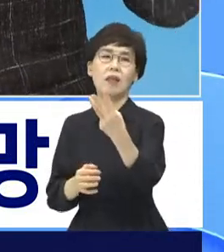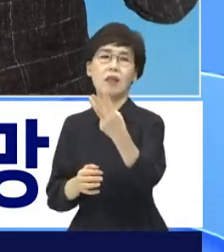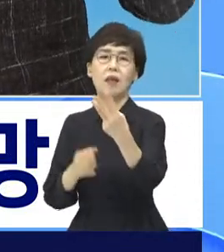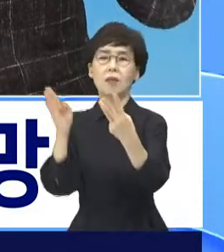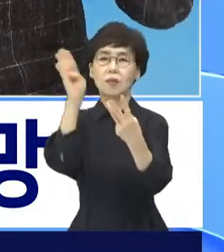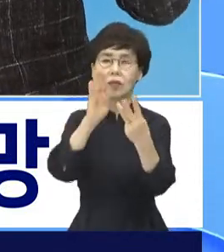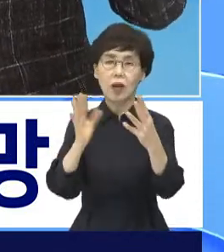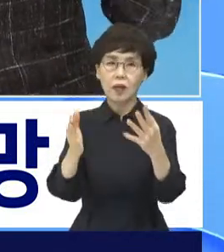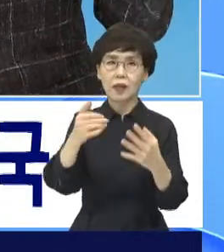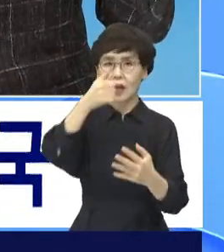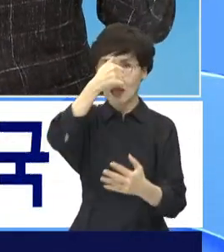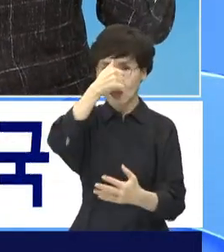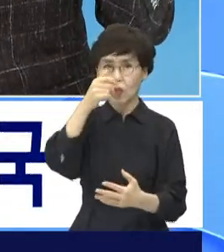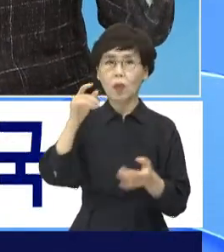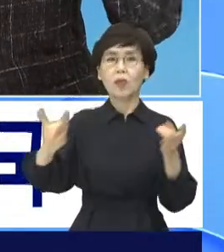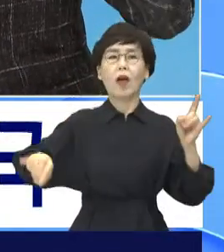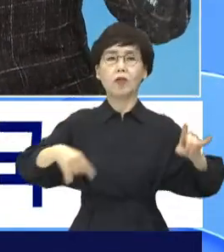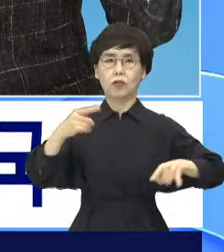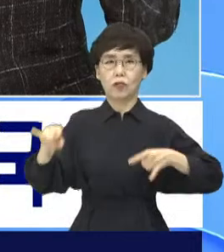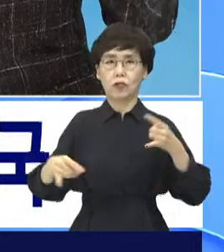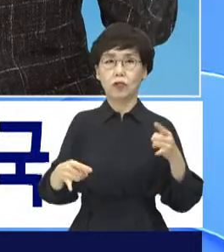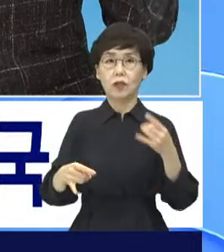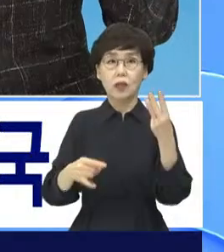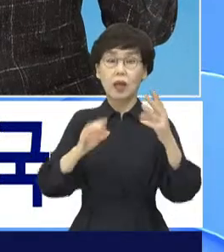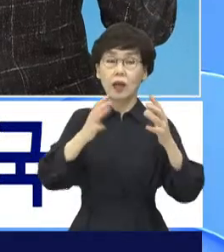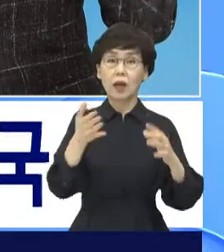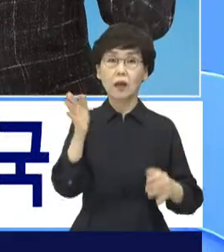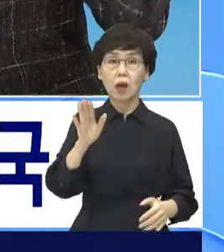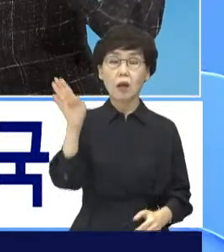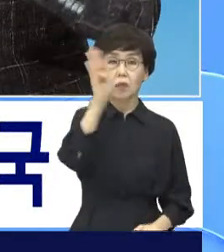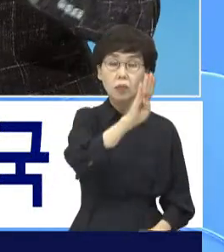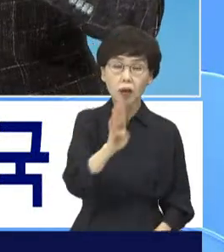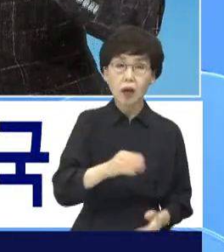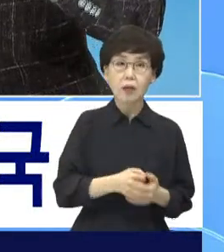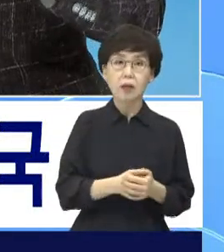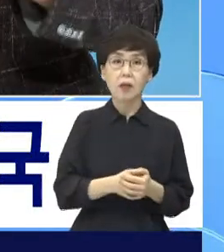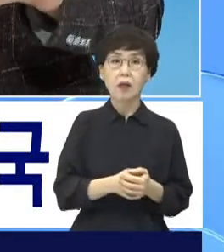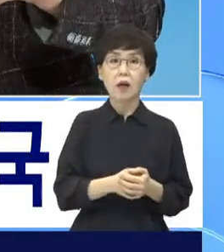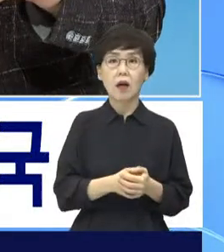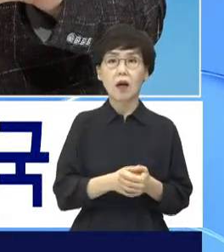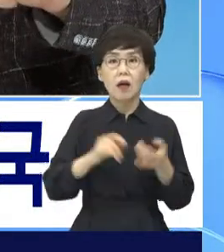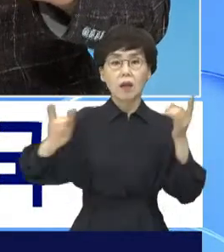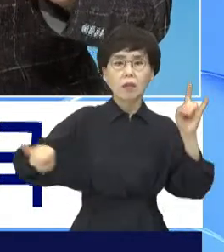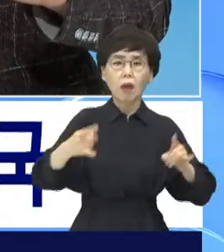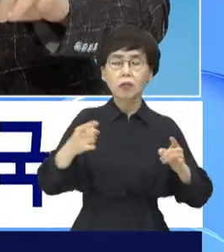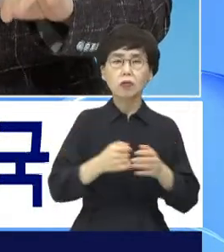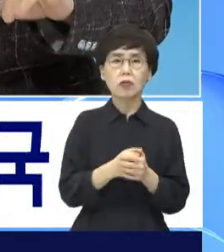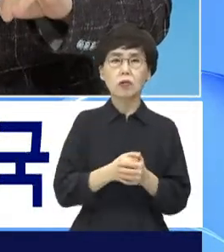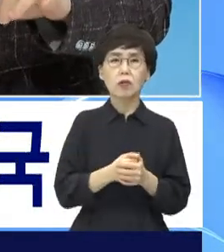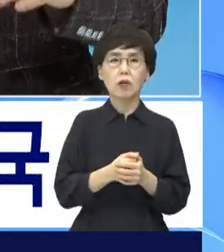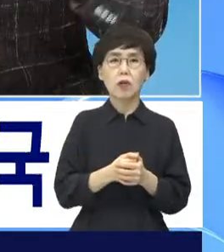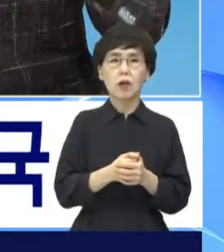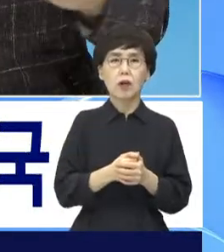군데입니다, 사탕수수. 브라질, 인도, 태국인데 브라질과 태국은 이미 사탕수수 농사가 망쳤고요. 인도 같은 경우에는 이렇게 수급이 깨지게